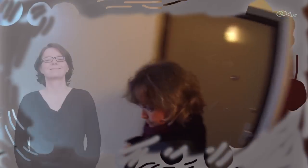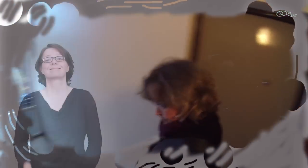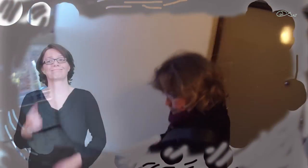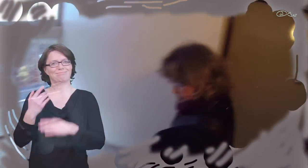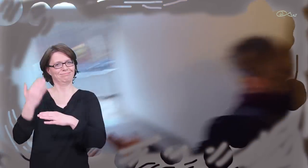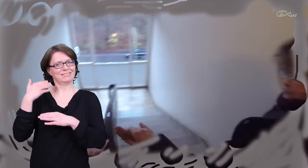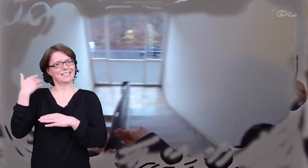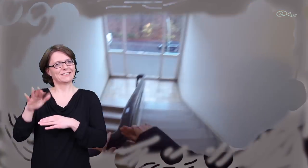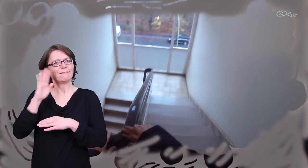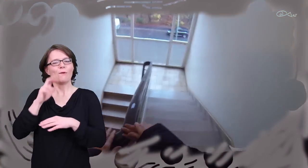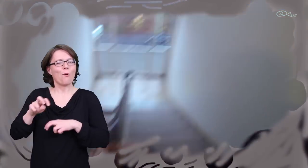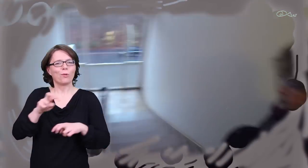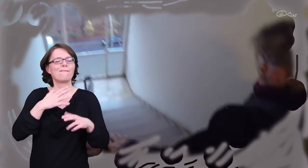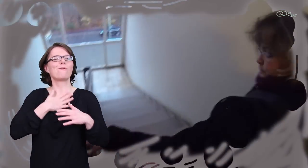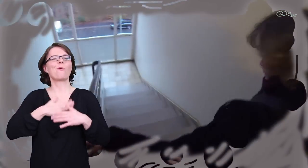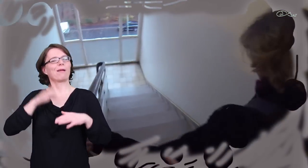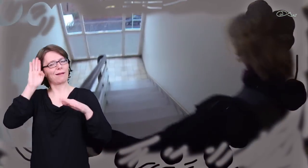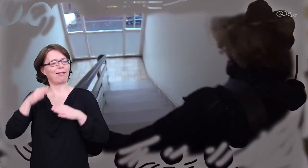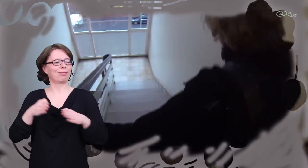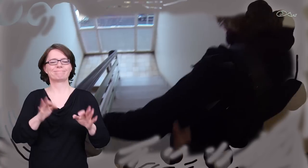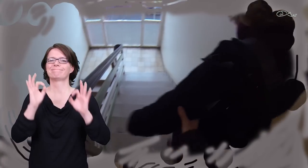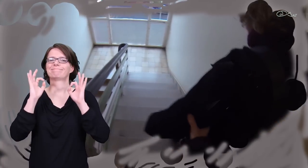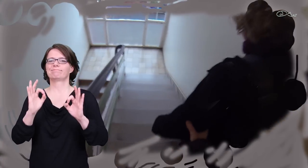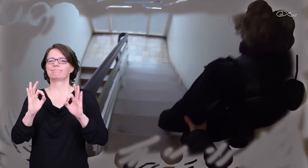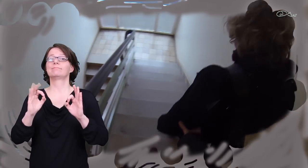Bis jetzt war Birgit in der Wohnung, wo es für sie angenehmer ist sich zu bewegen.